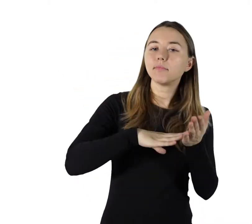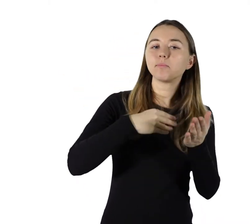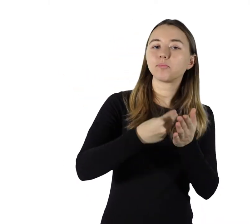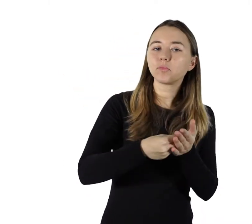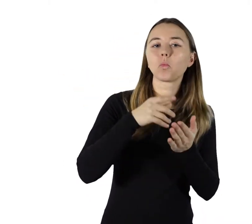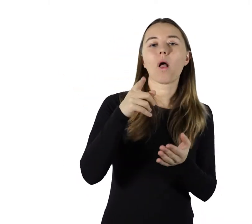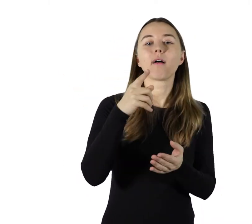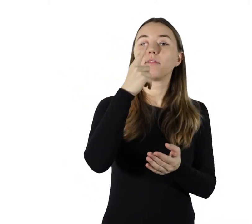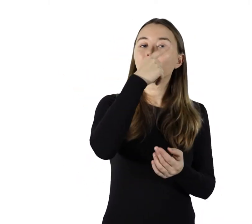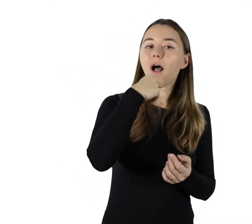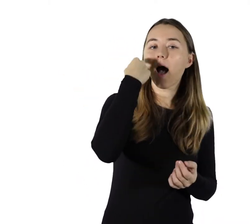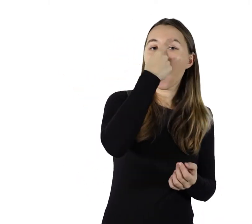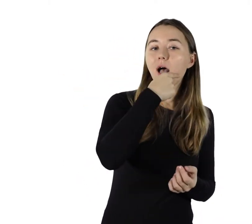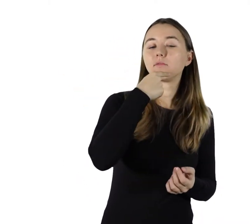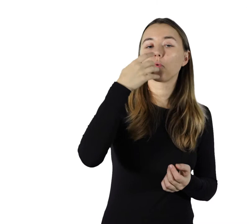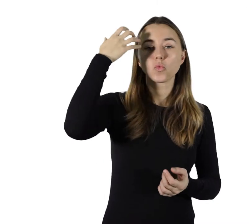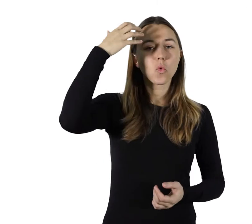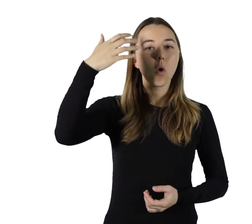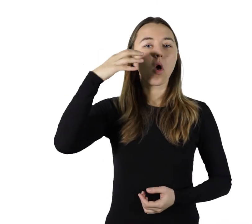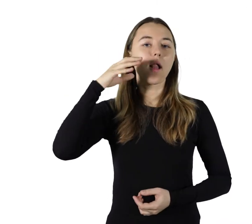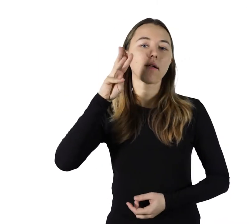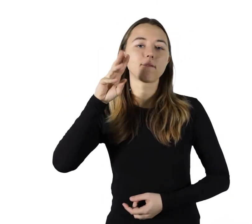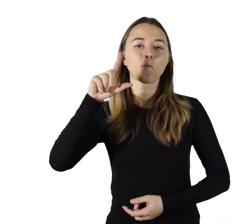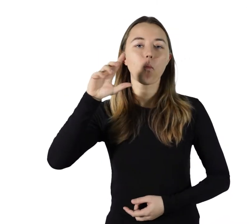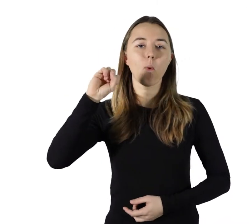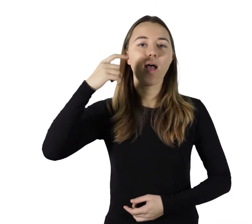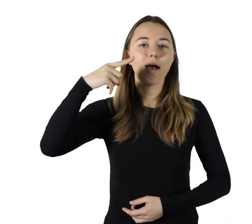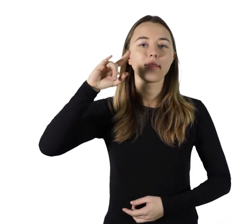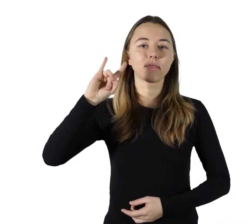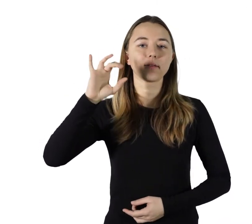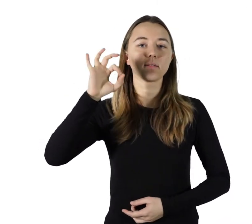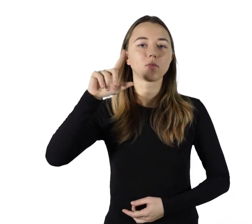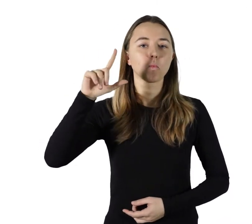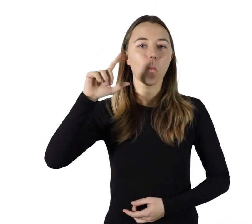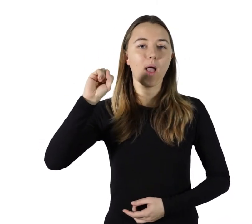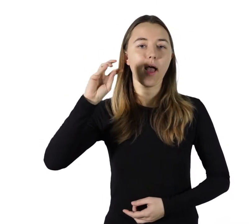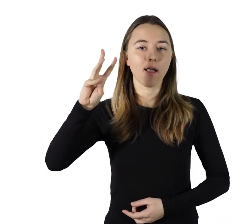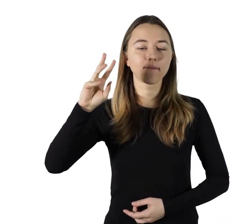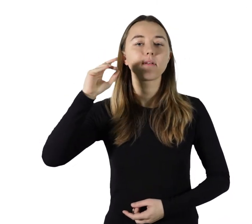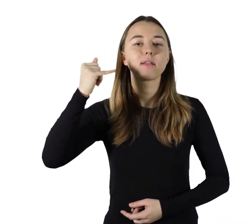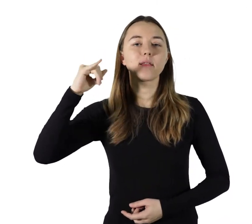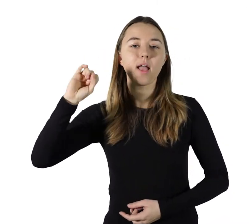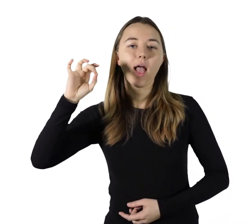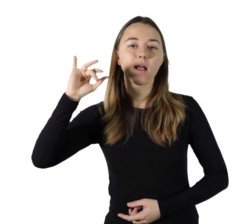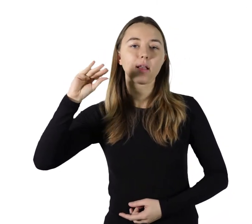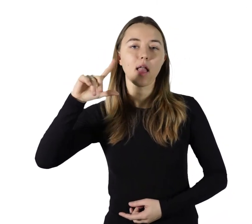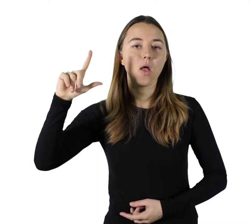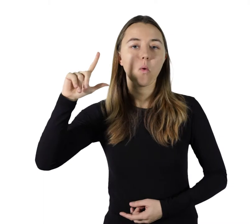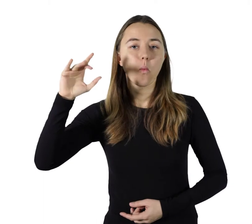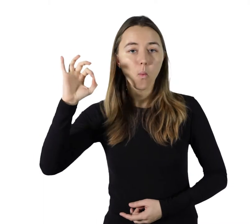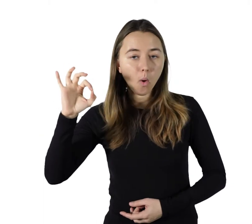Wprowadził również kilka zmian – twarz króla Władysława Jagiełły